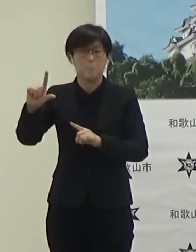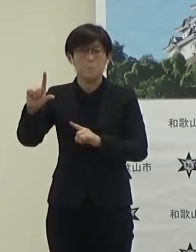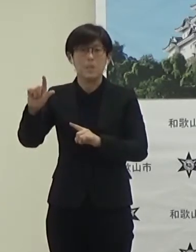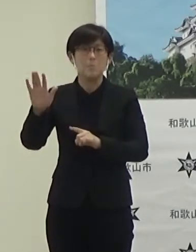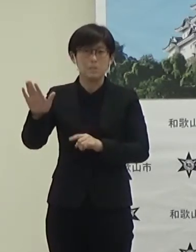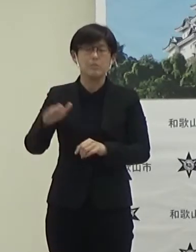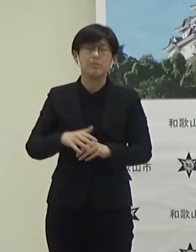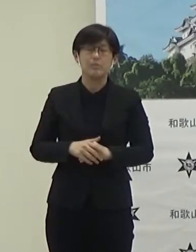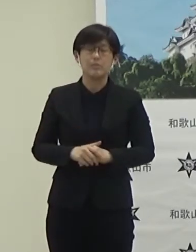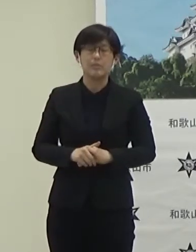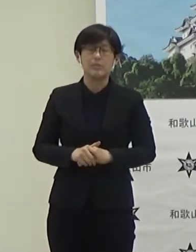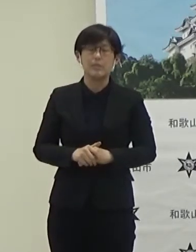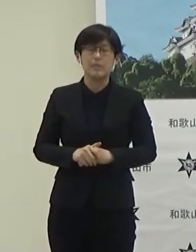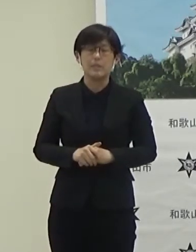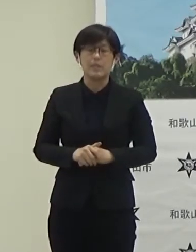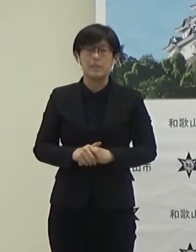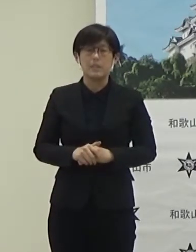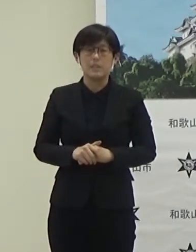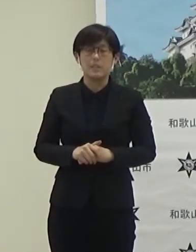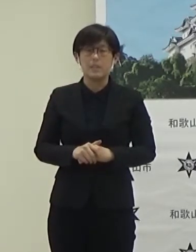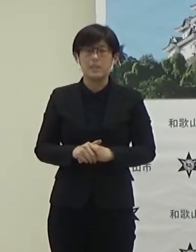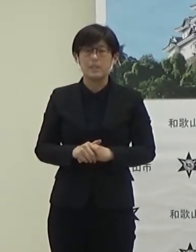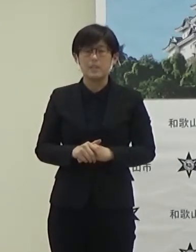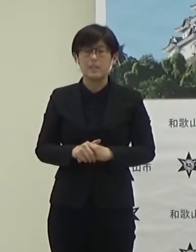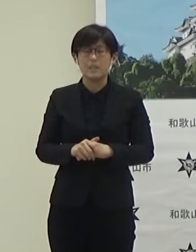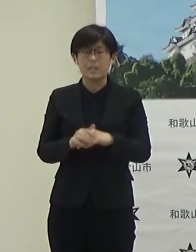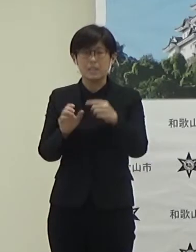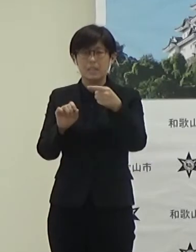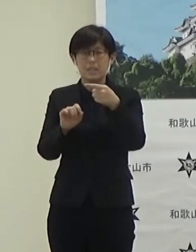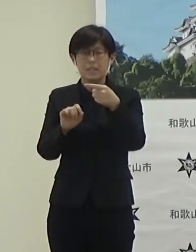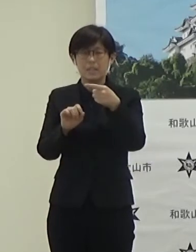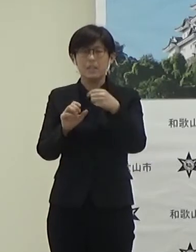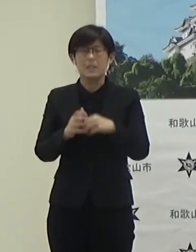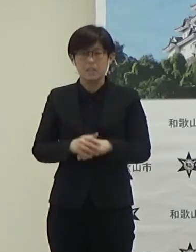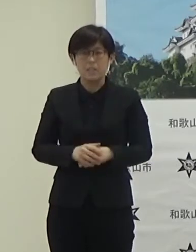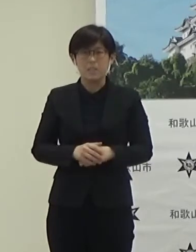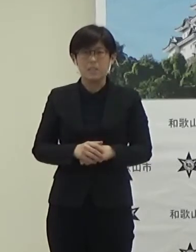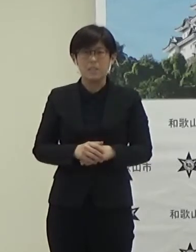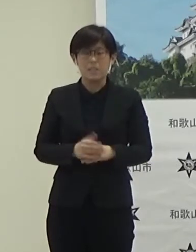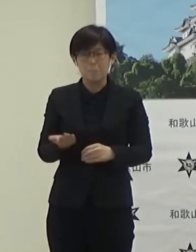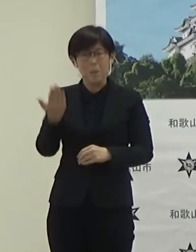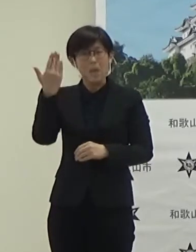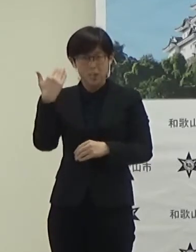1月6日から3月8日くらいまでは0.2%